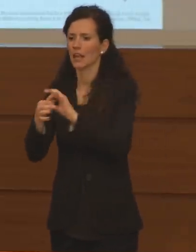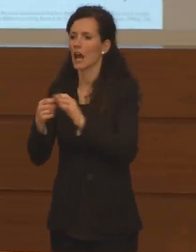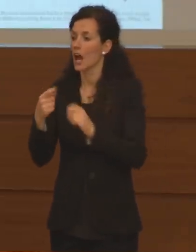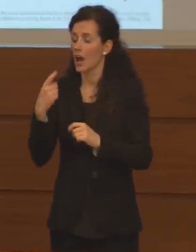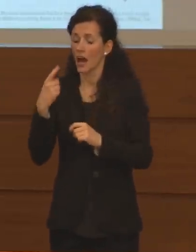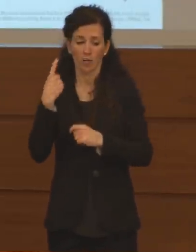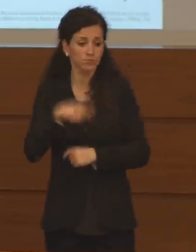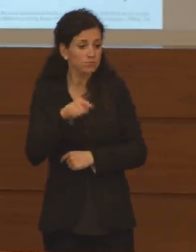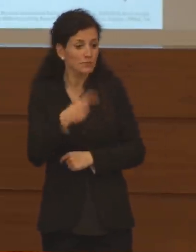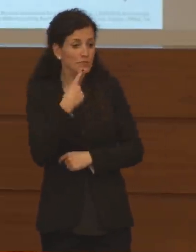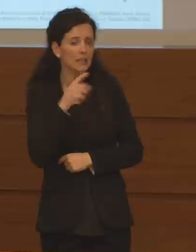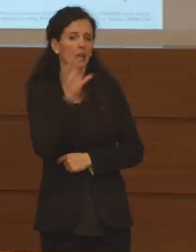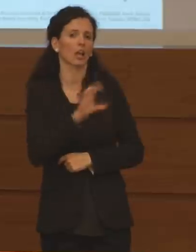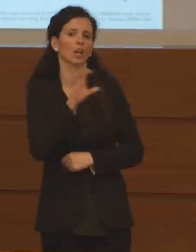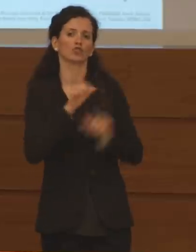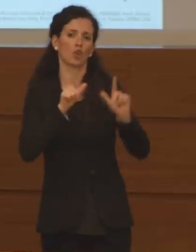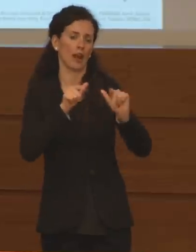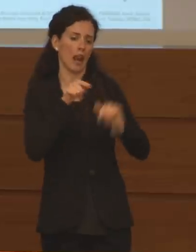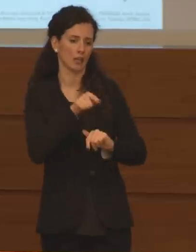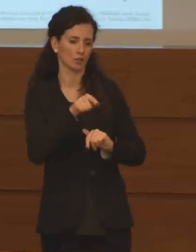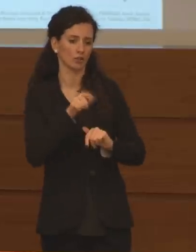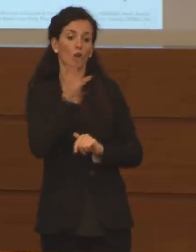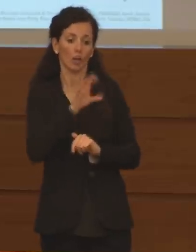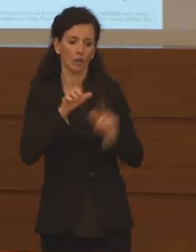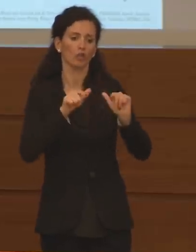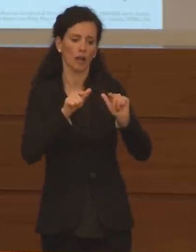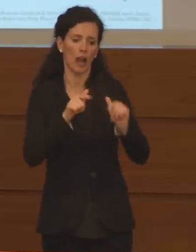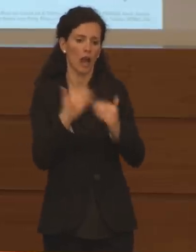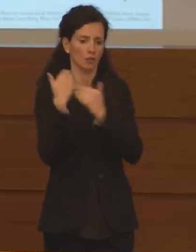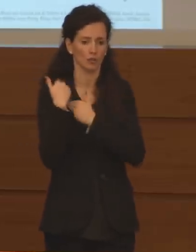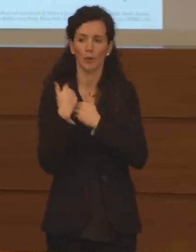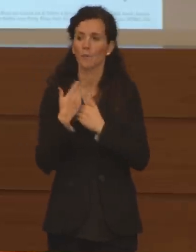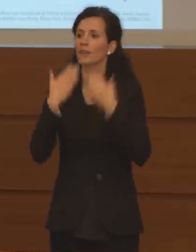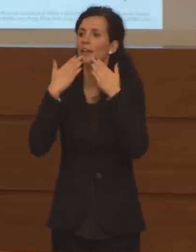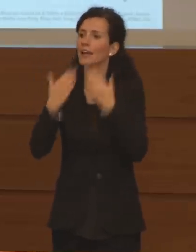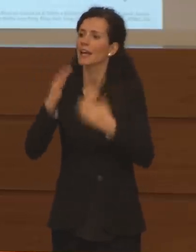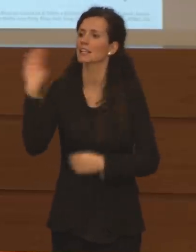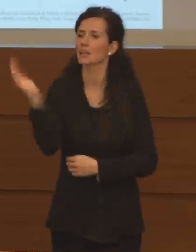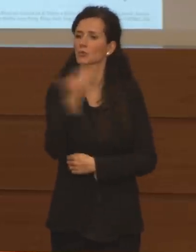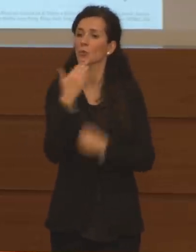è la regione Lazio che sta facendo la ricostruzione. Grazie a tutti.